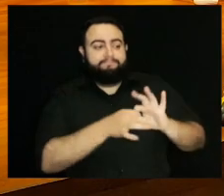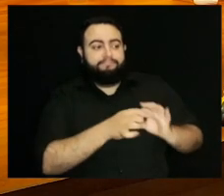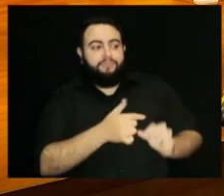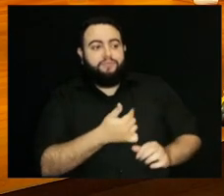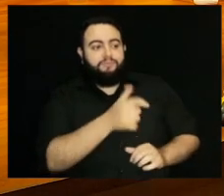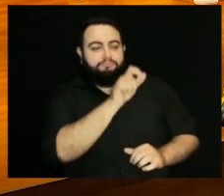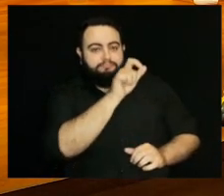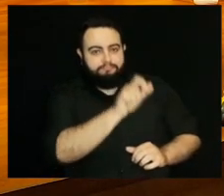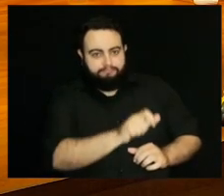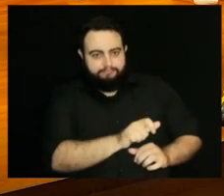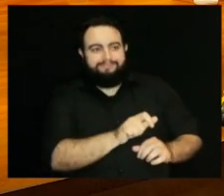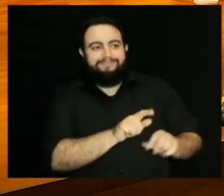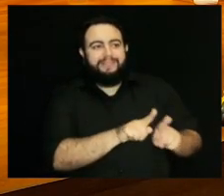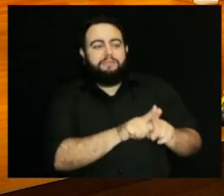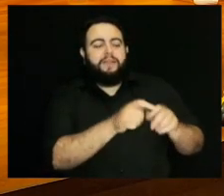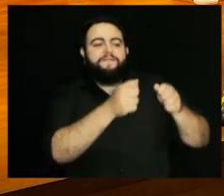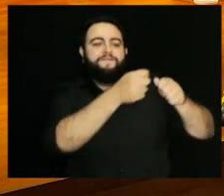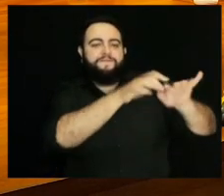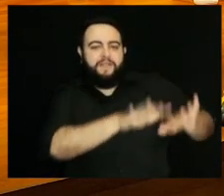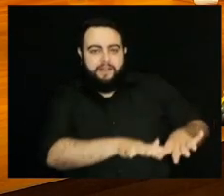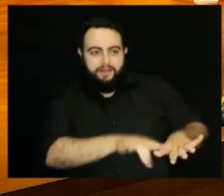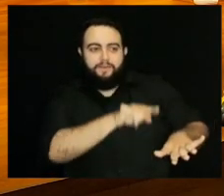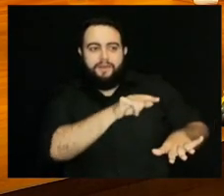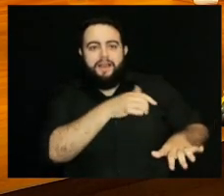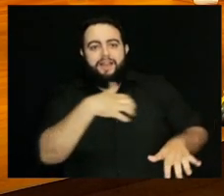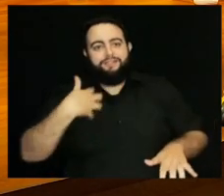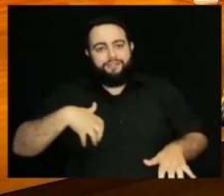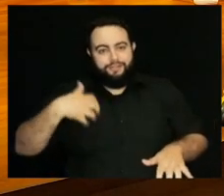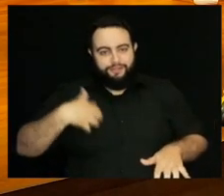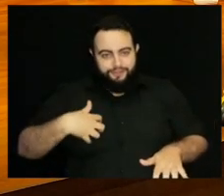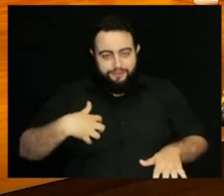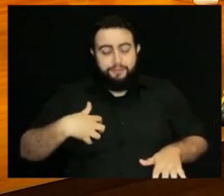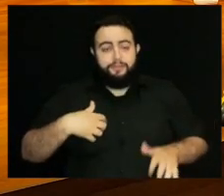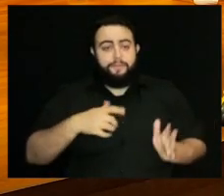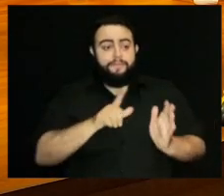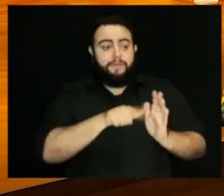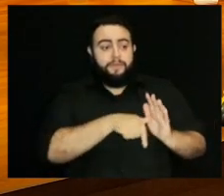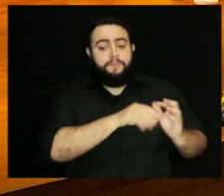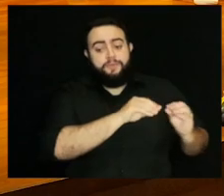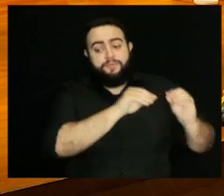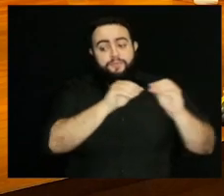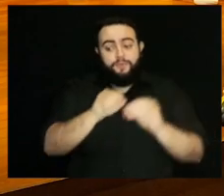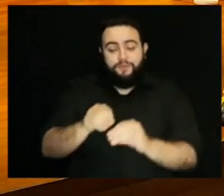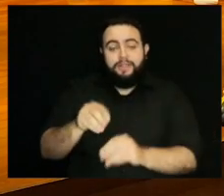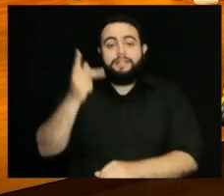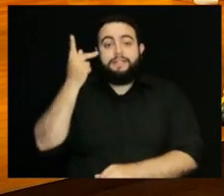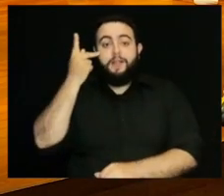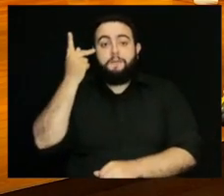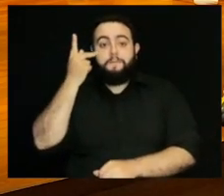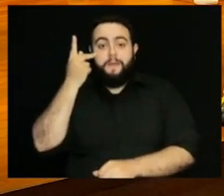o Alfredo Amendola. Faliu também o Alfredo lá na Argentina. Daí ele vai para São Paulo, começa a trabalhar